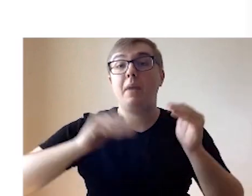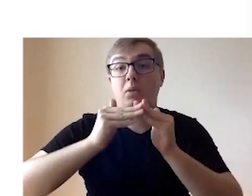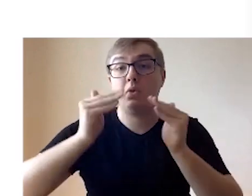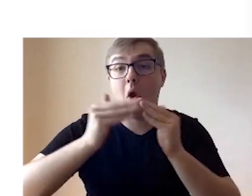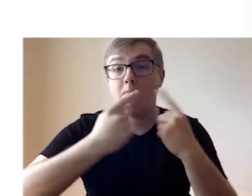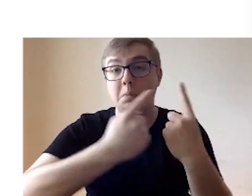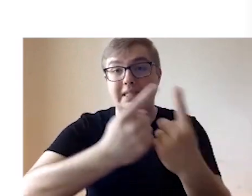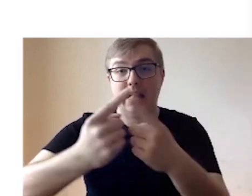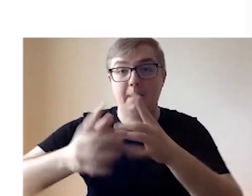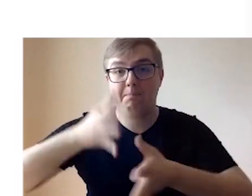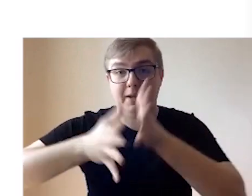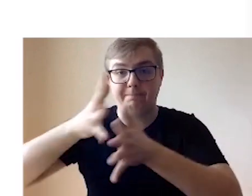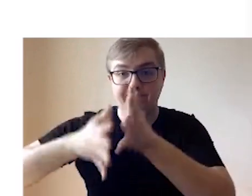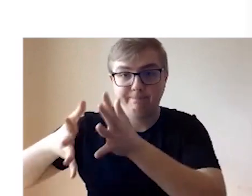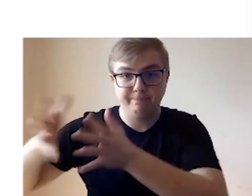Dla Was ćwiczenie do domu :)